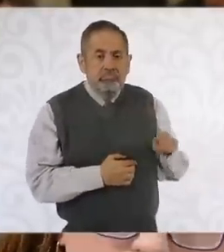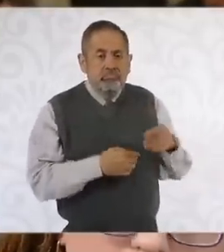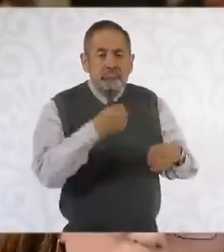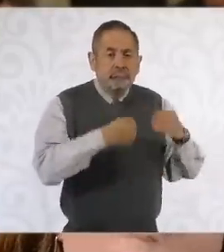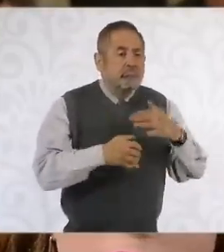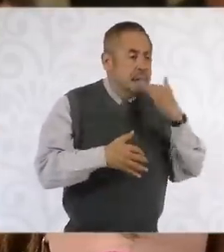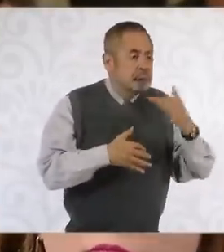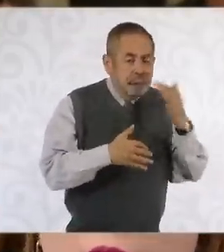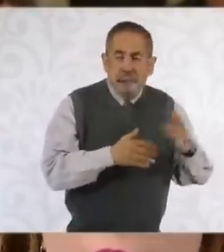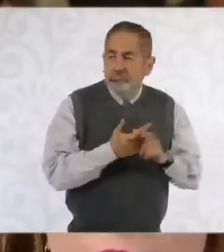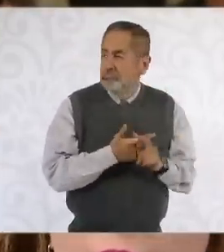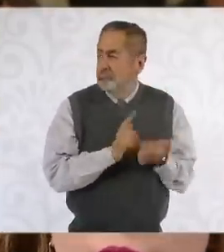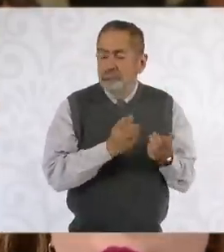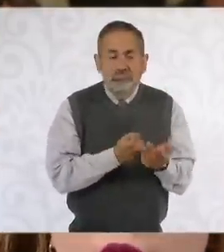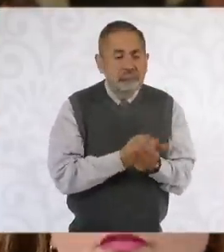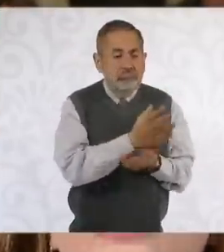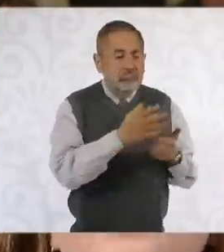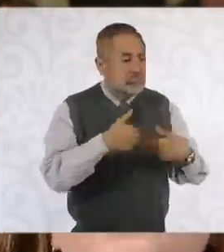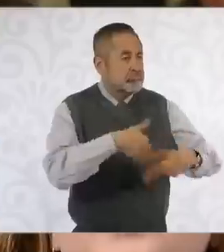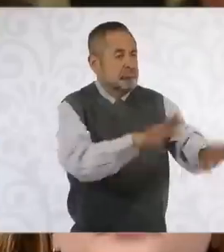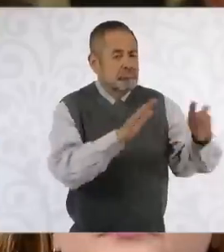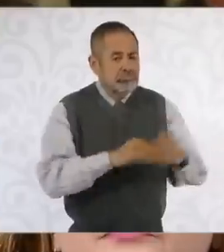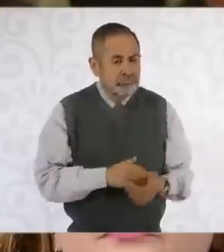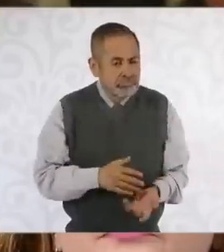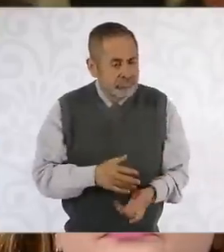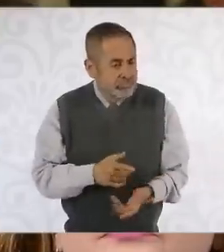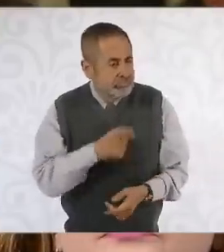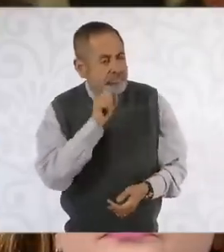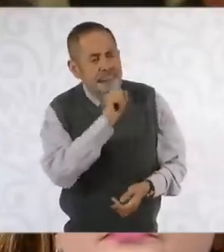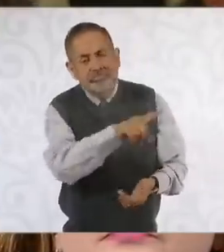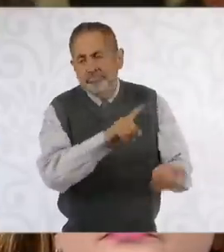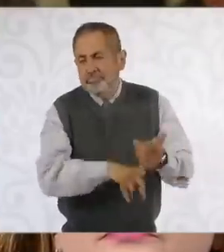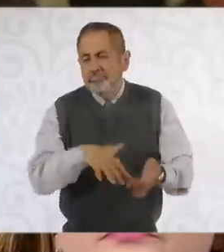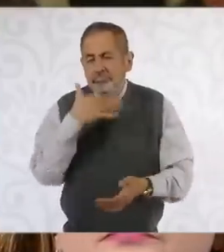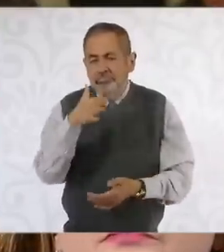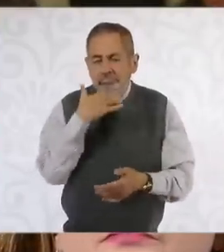todas luces que eso pues no se podría hacer de otra manera presidenta esa sería mi pregunta